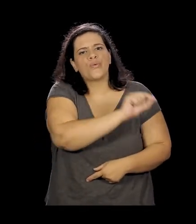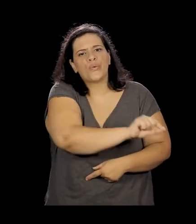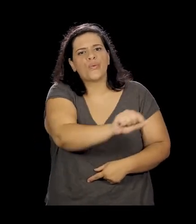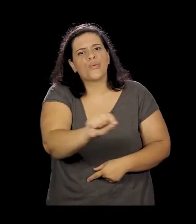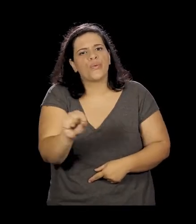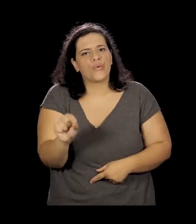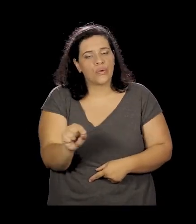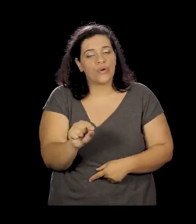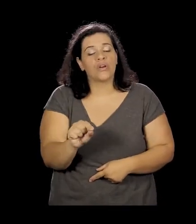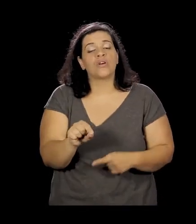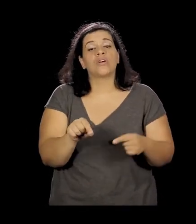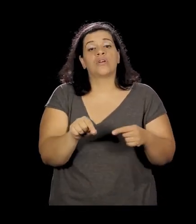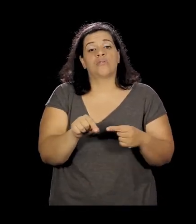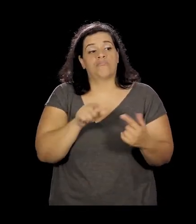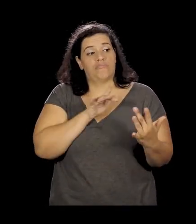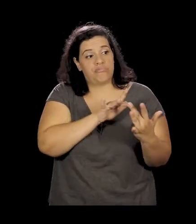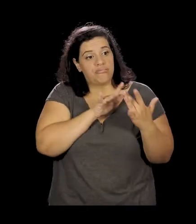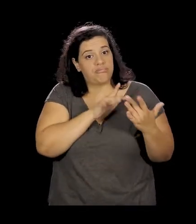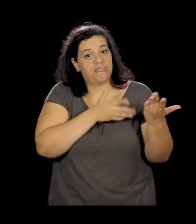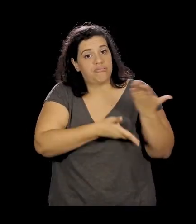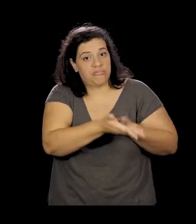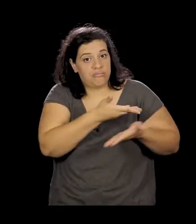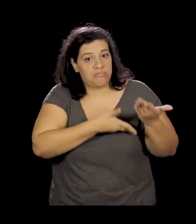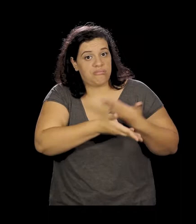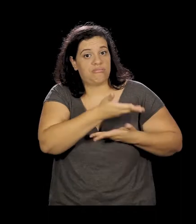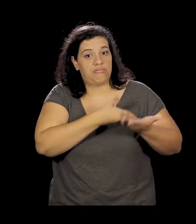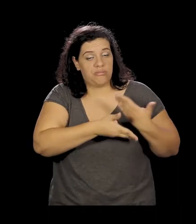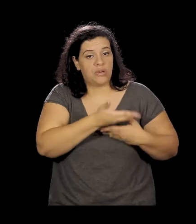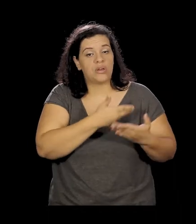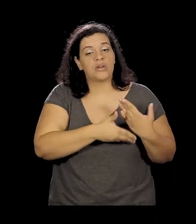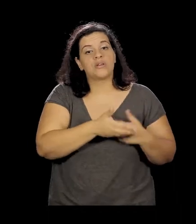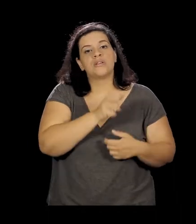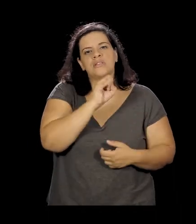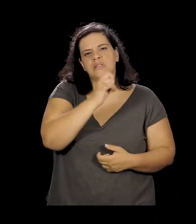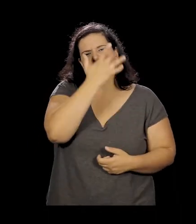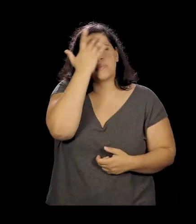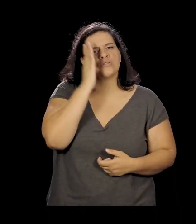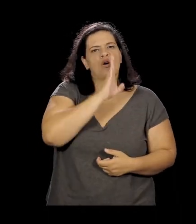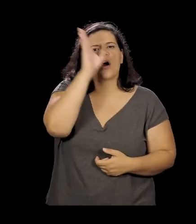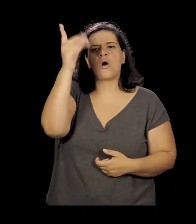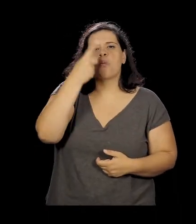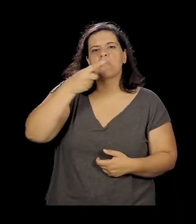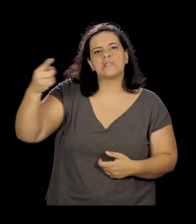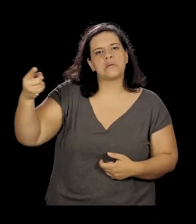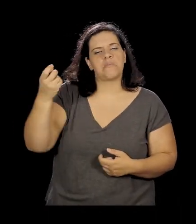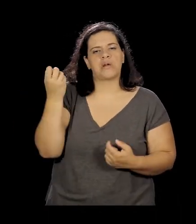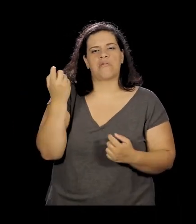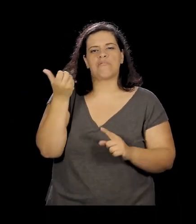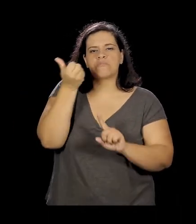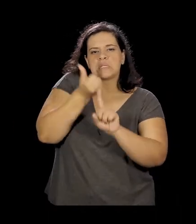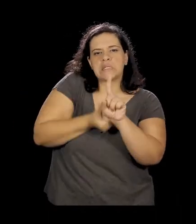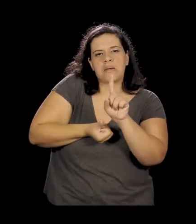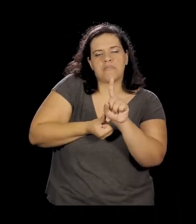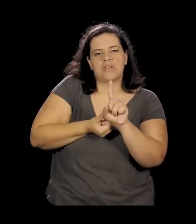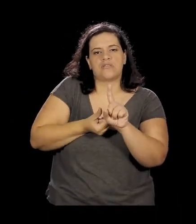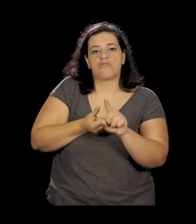e, através desse contato, quando alguém passa uma semana, um semestre na outra universidade,